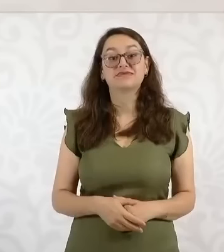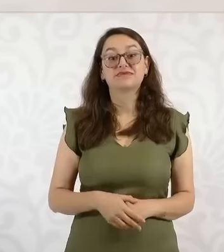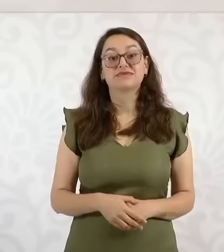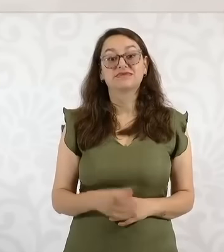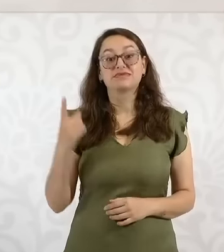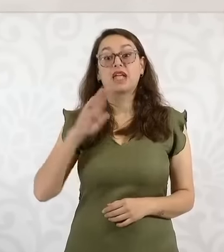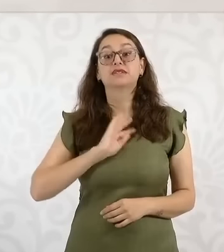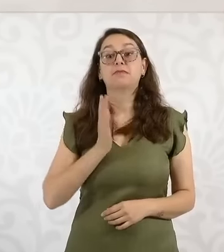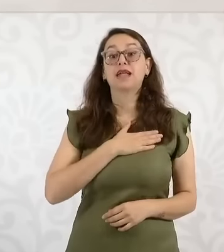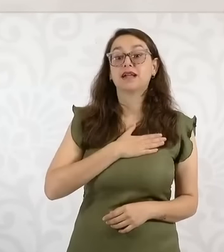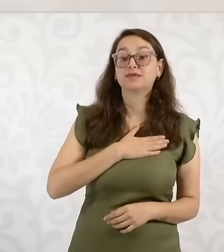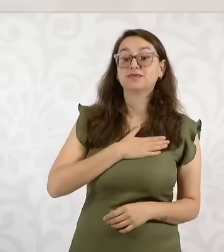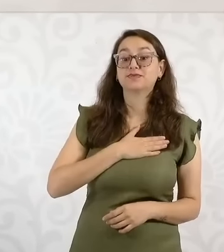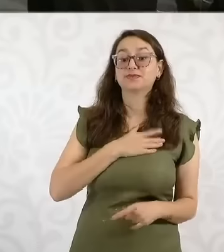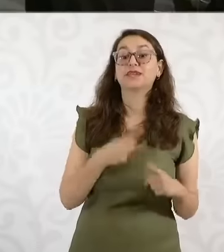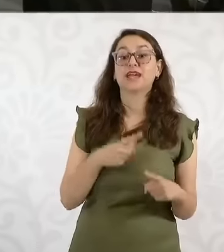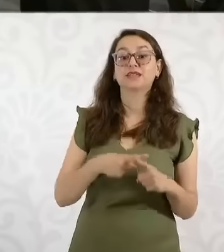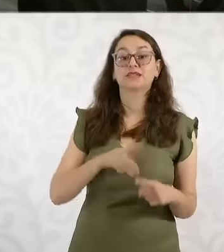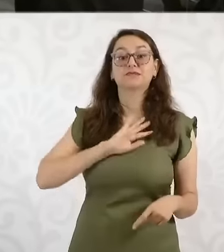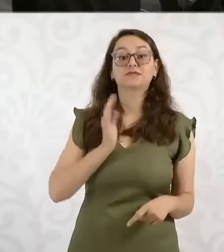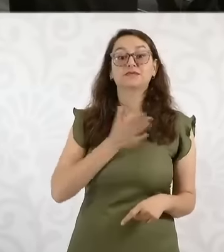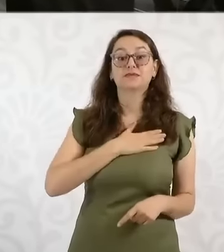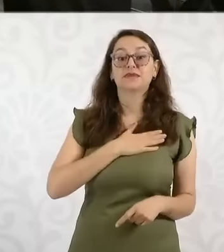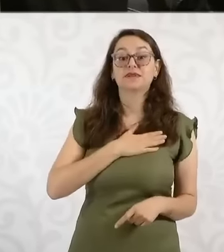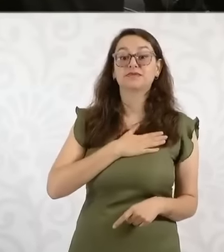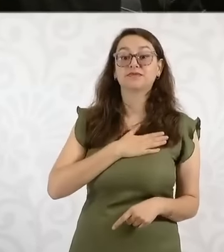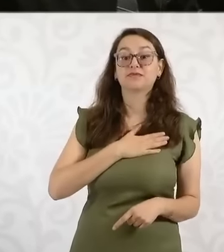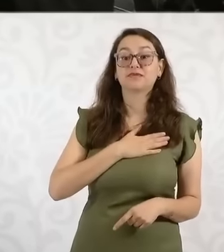A ver, ¿quién le va a España,